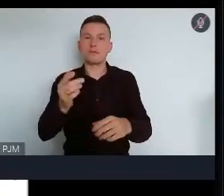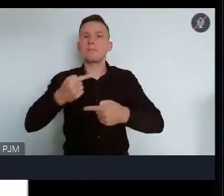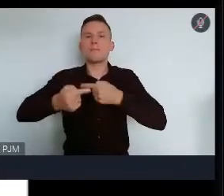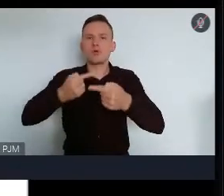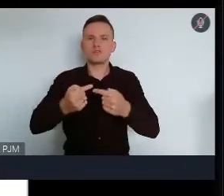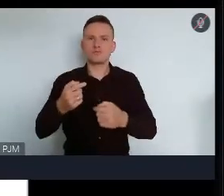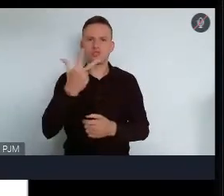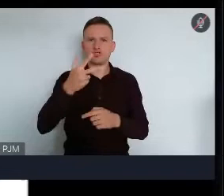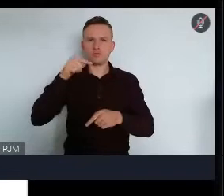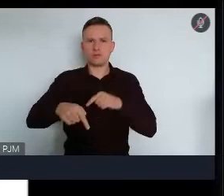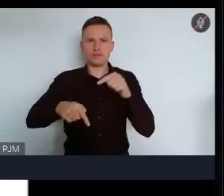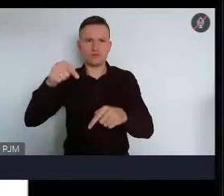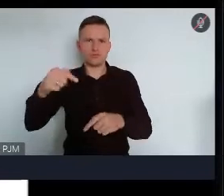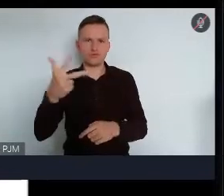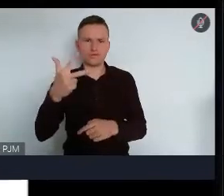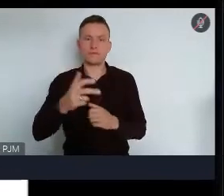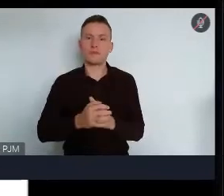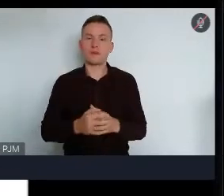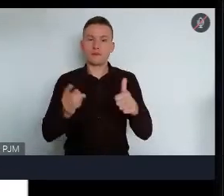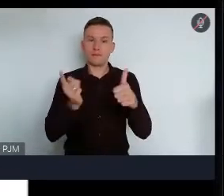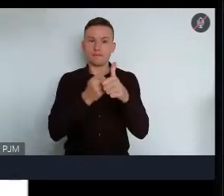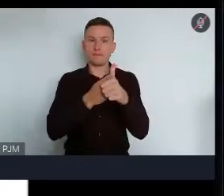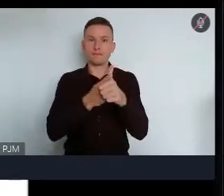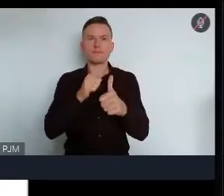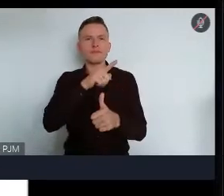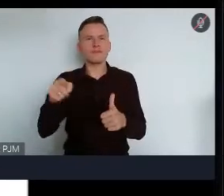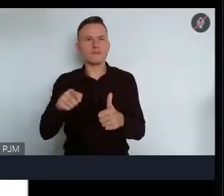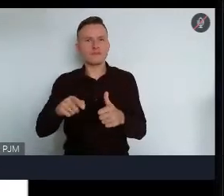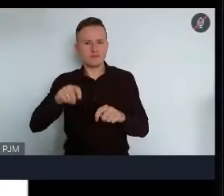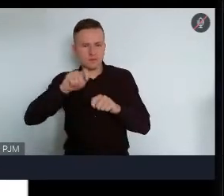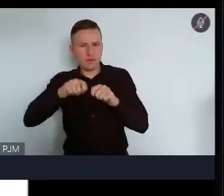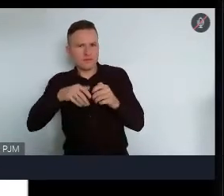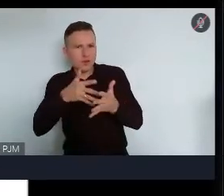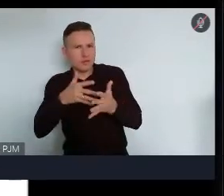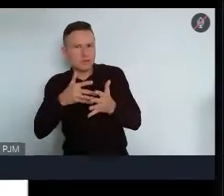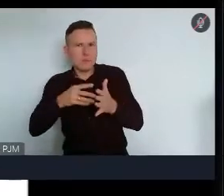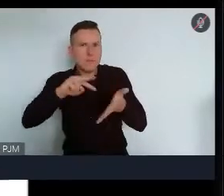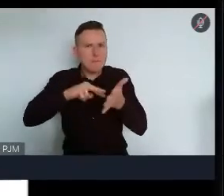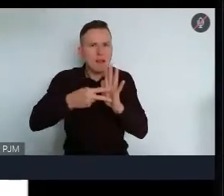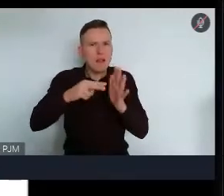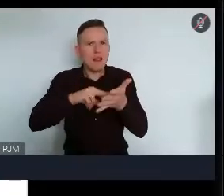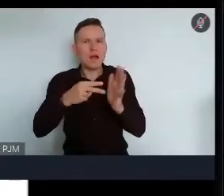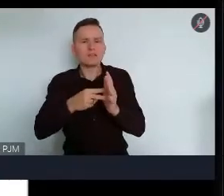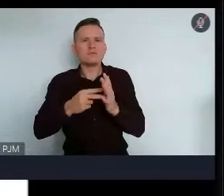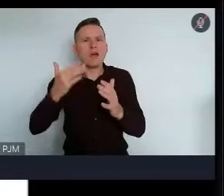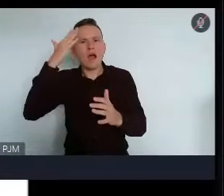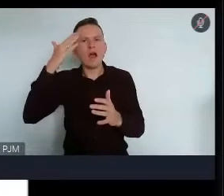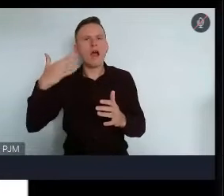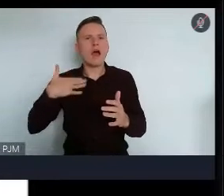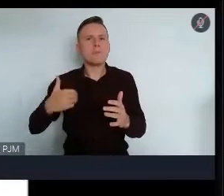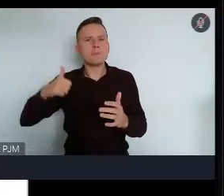Krok pierwszy: oceńcie swoja strategię lub plan, określając swoje ambicje, gdzie jesteśmy teraz,